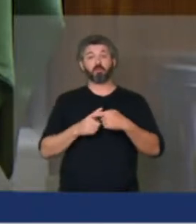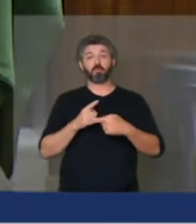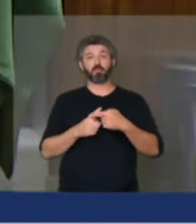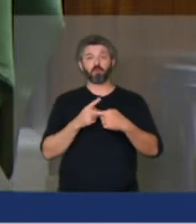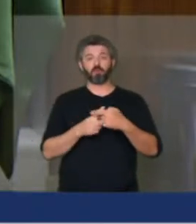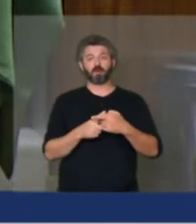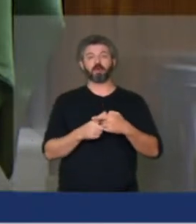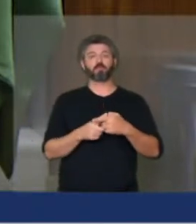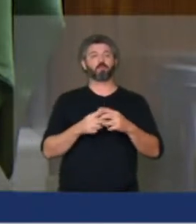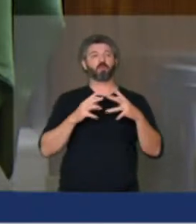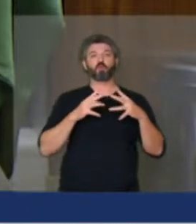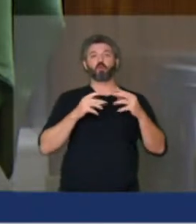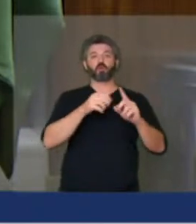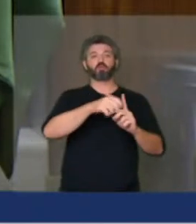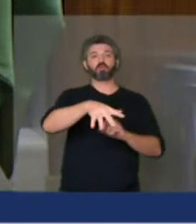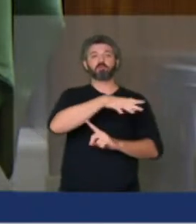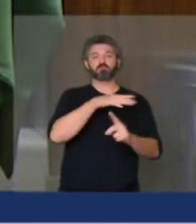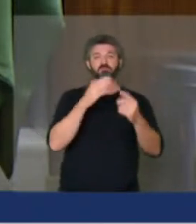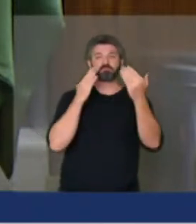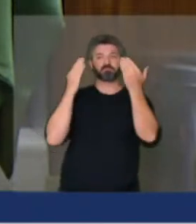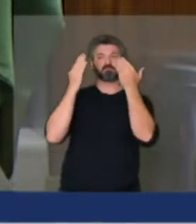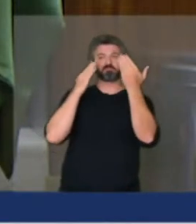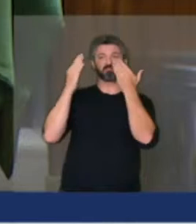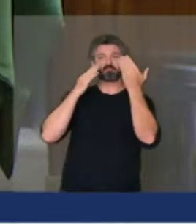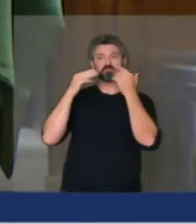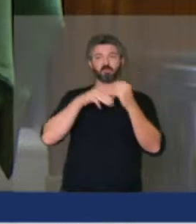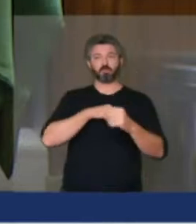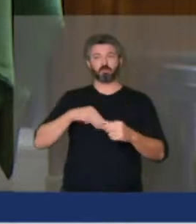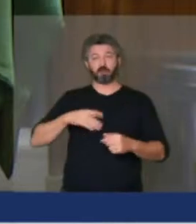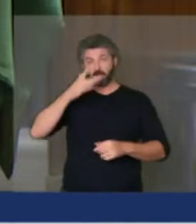SOCIEDADE, DOS INVESTIDORES... COMO INVESTIDOR INVESTIDOR, VOZ DO BRASIL, SENHOR PRESIDENTE. SENHOR PRESIDENTE,